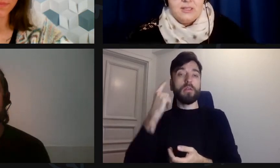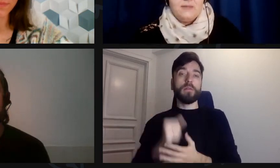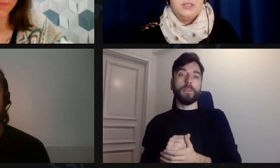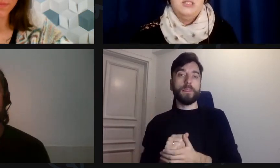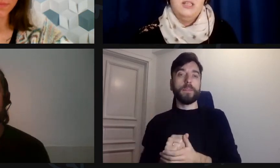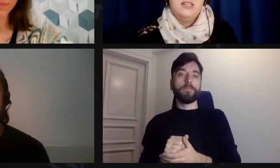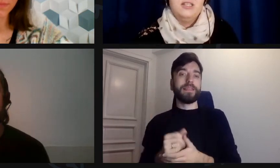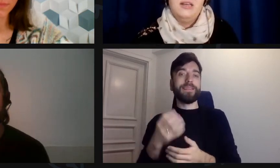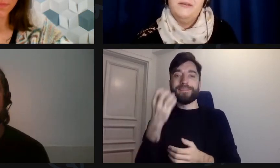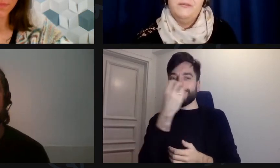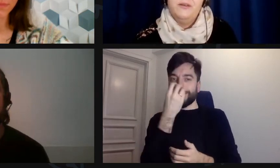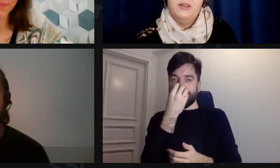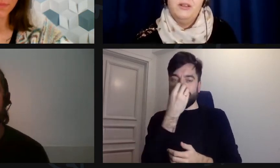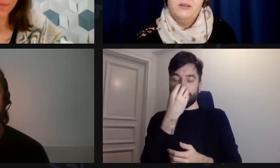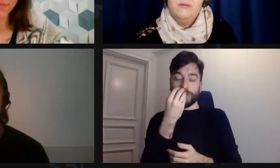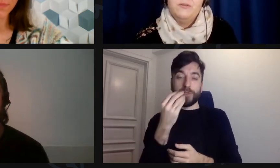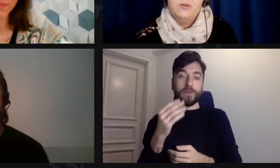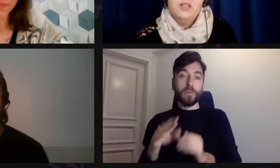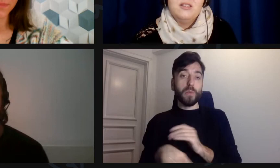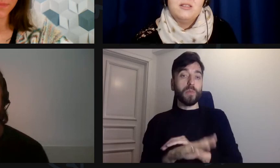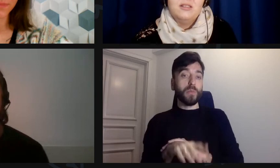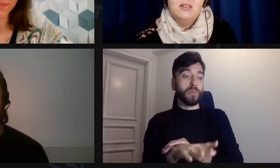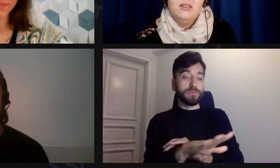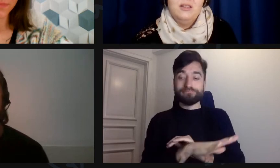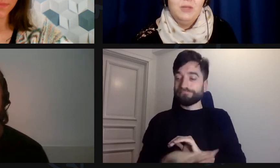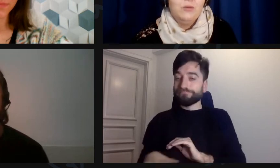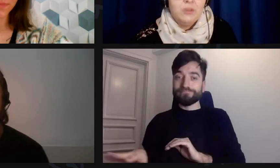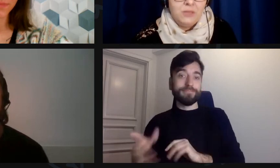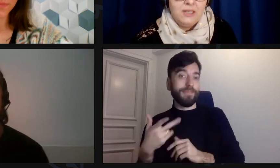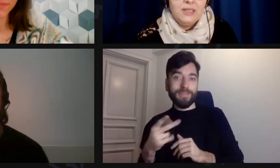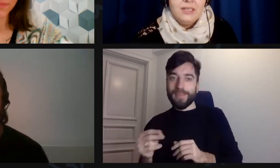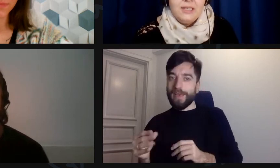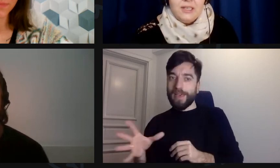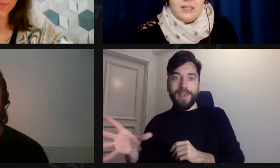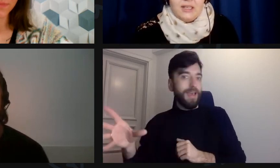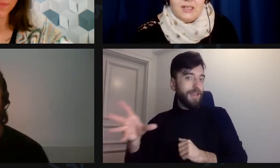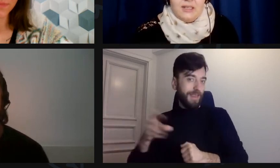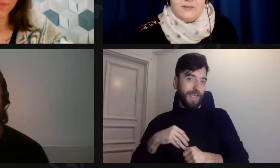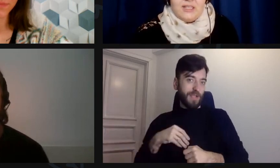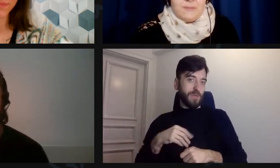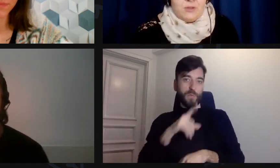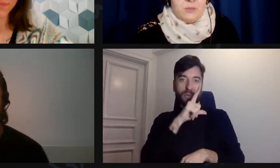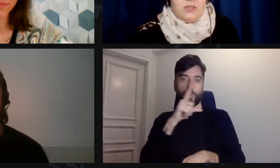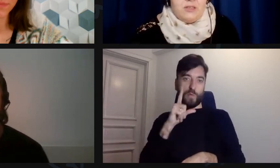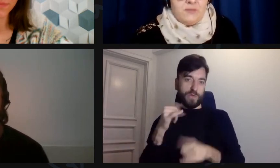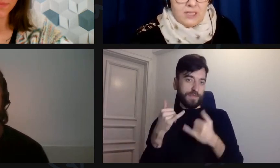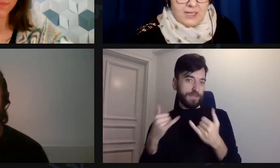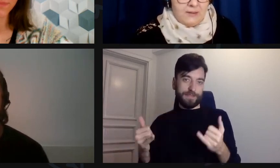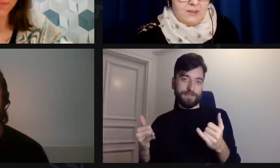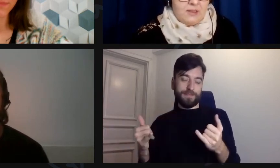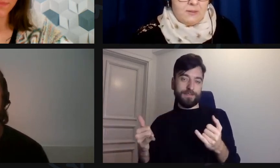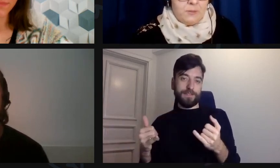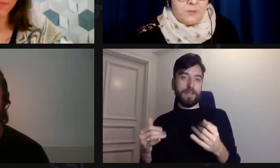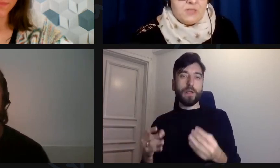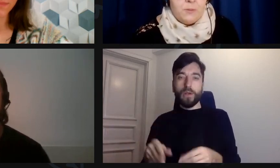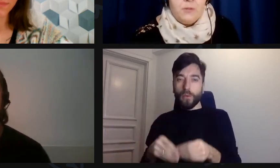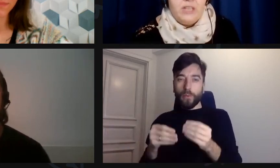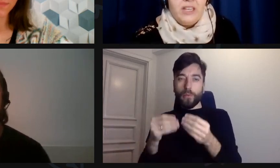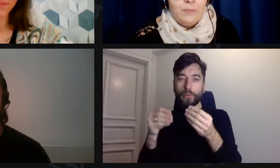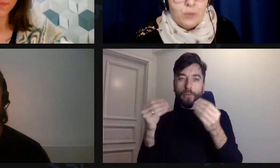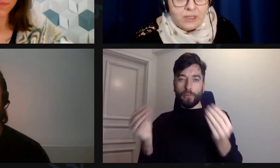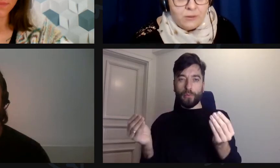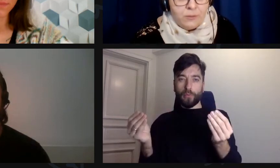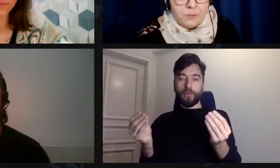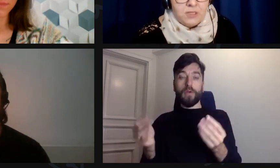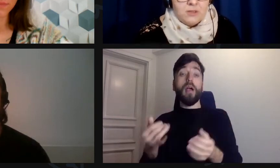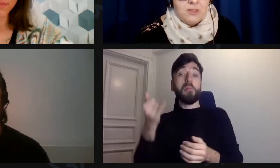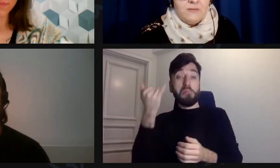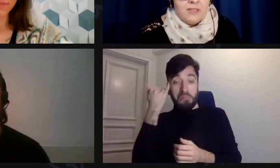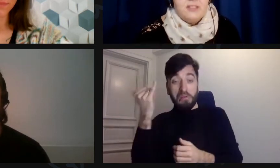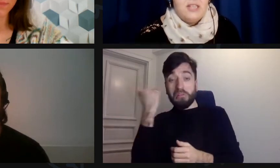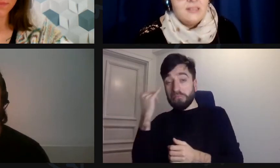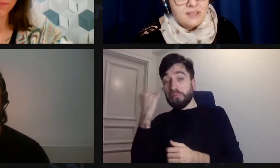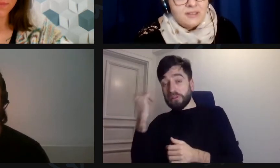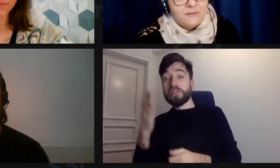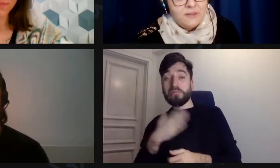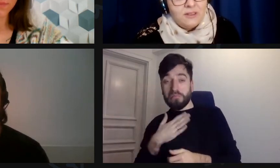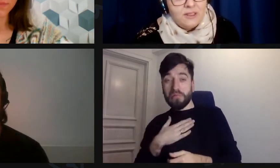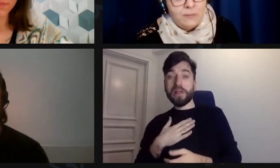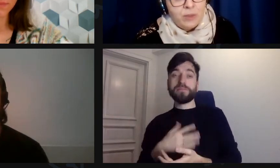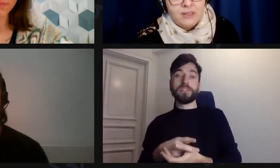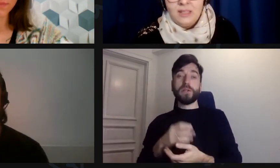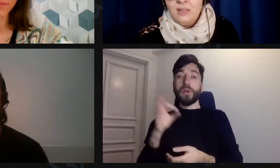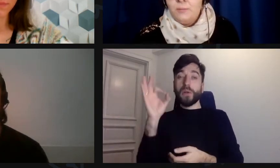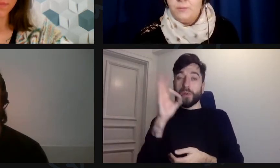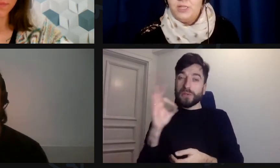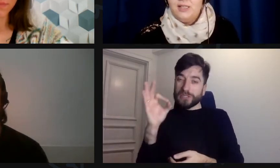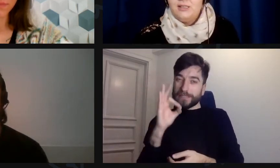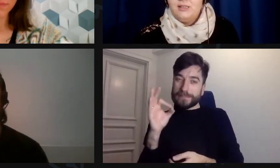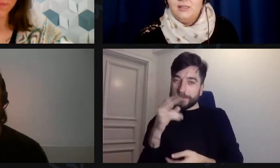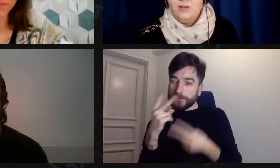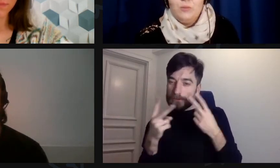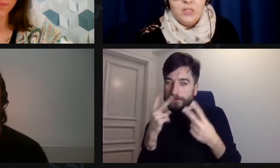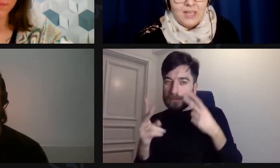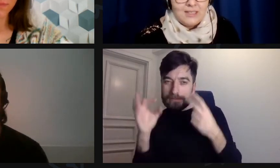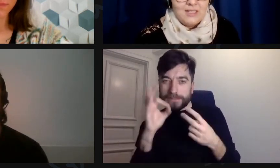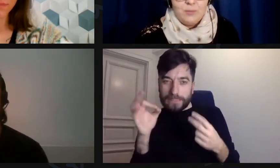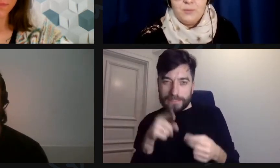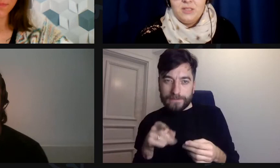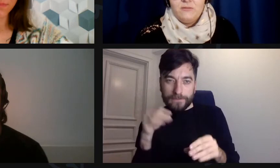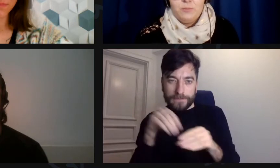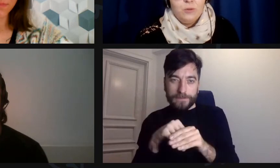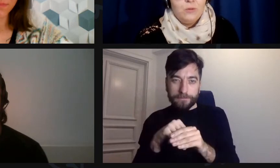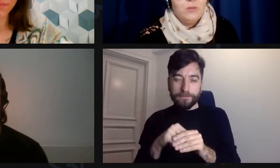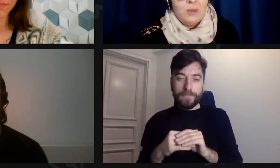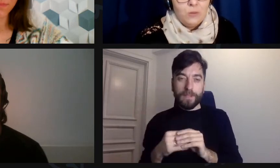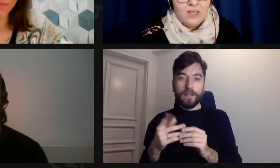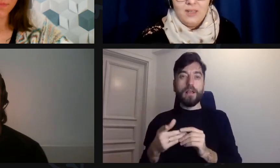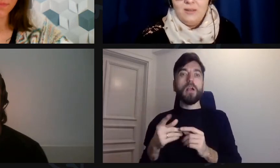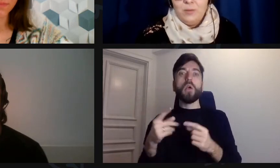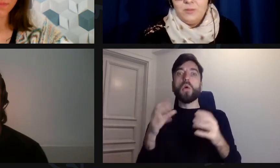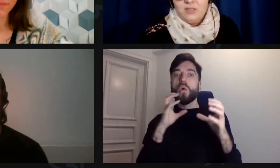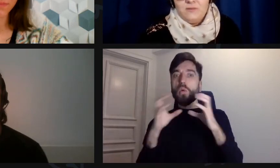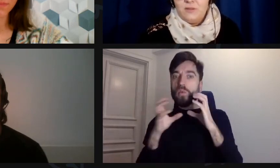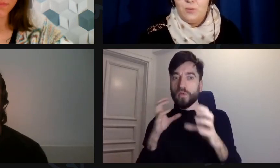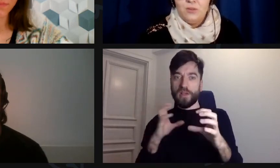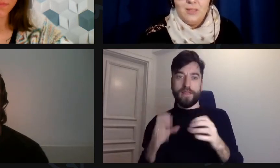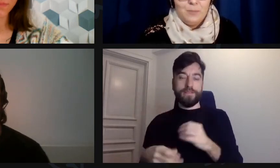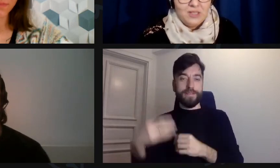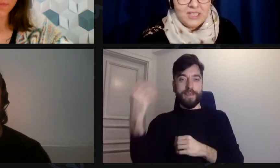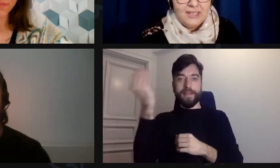cyrk zawsze dzieje się wspólnie z innymi ludźmi, rozwija się poprzez popełnianie błędów i odkrywanie szansy w tych błędach, poprzez naukę i wspólne bycie.